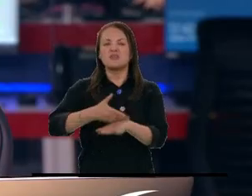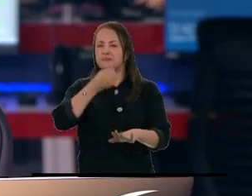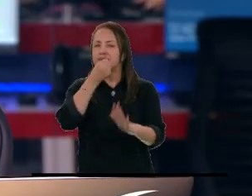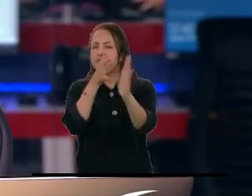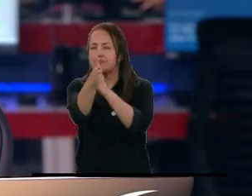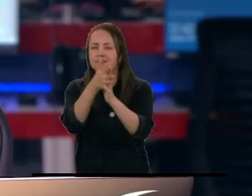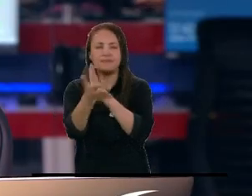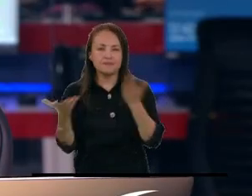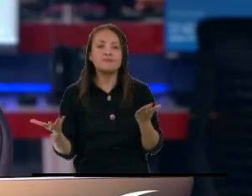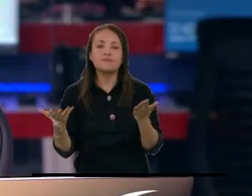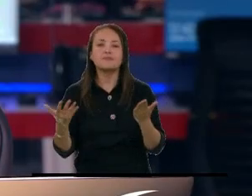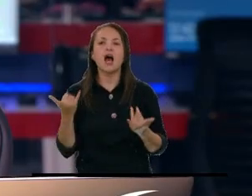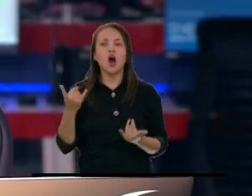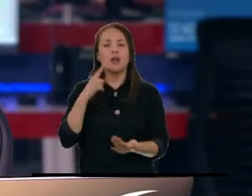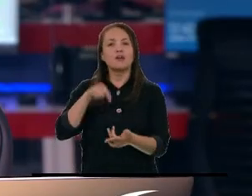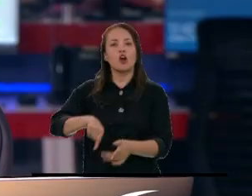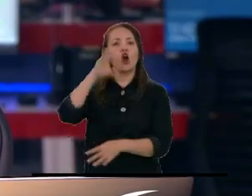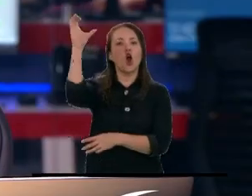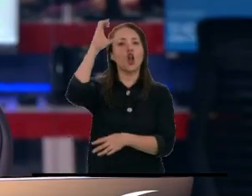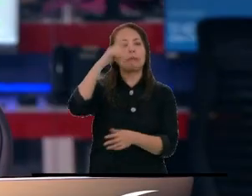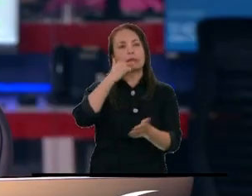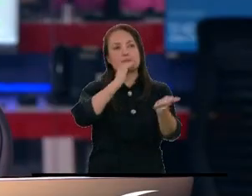lo corrido de este año 2275 casos.